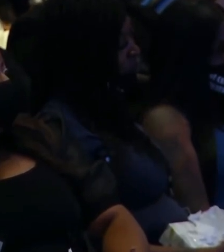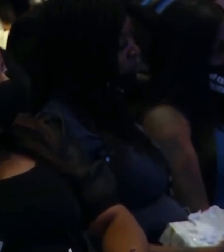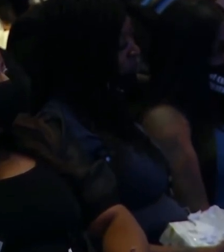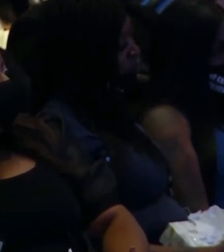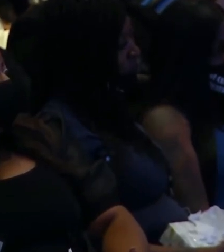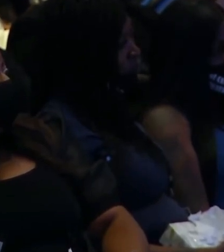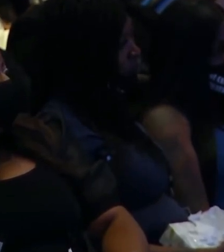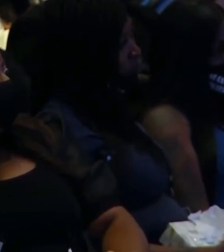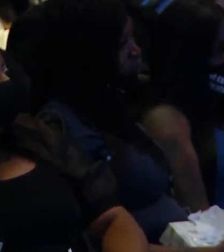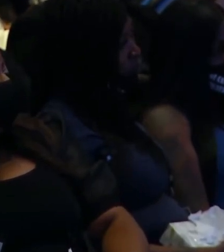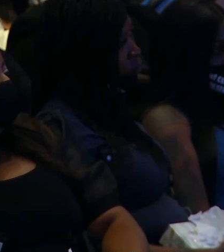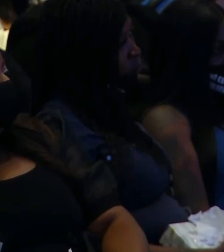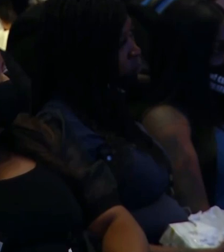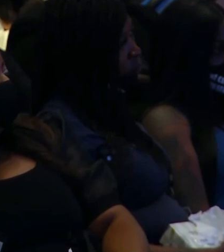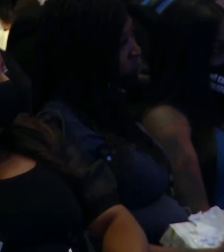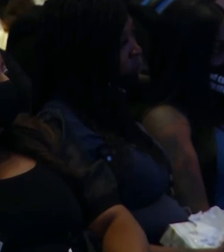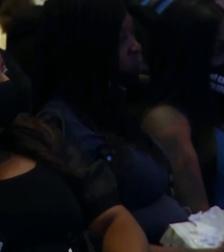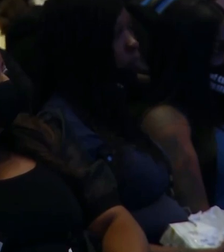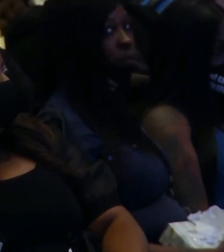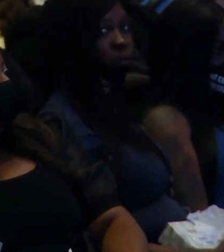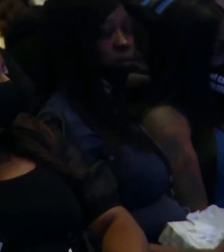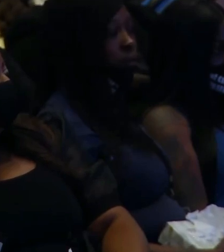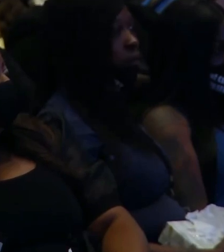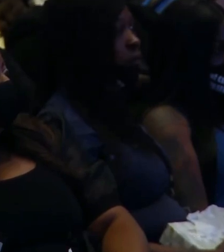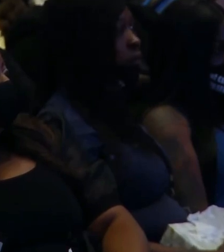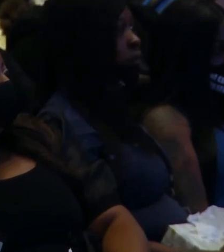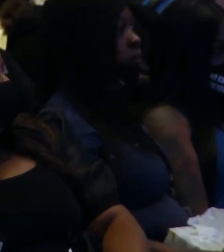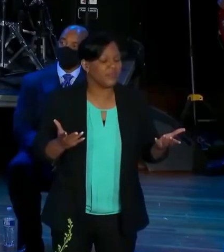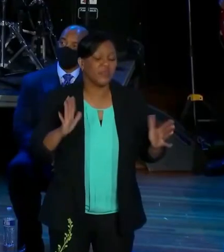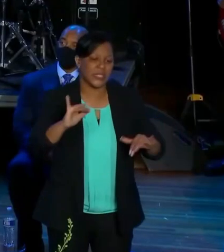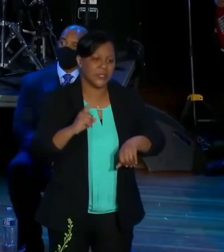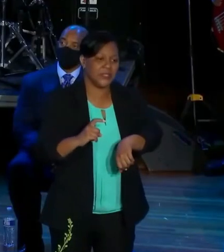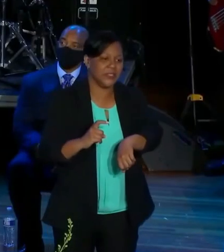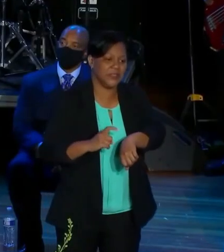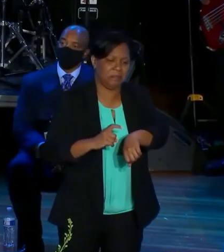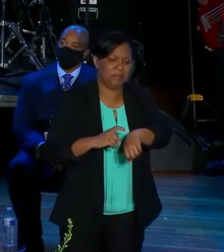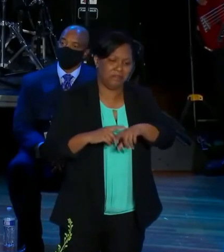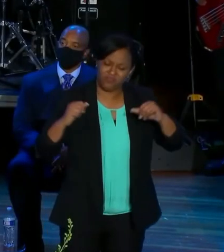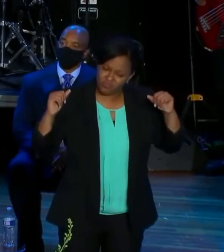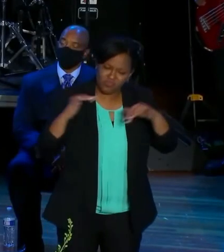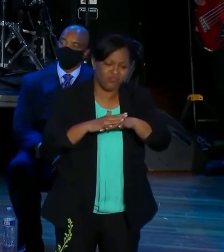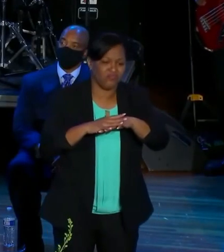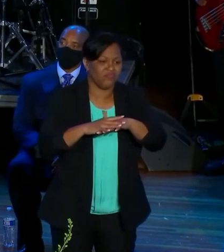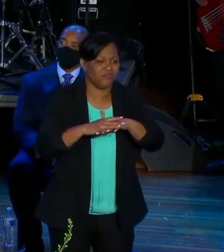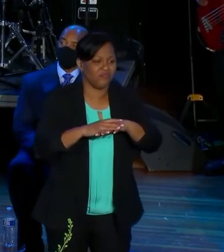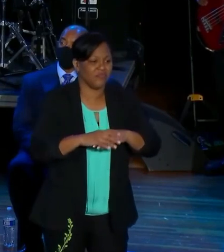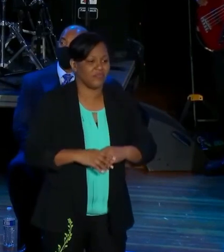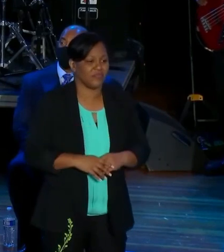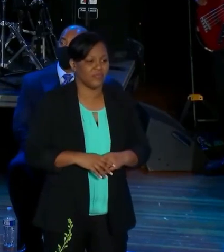Låt mig säga detta till familjen som har uppträtt med sådan nåd